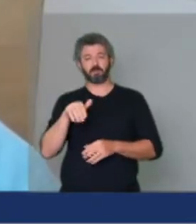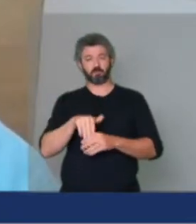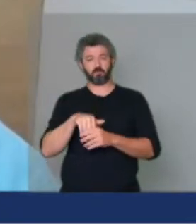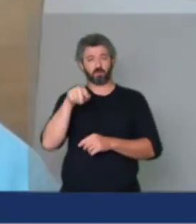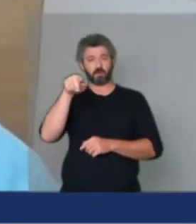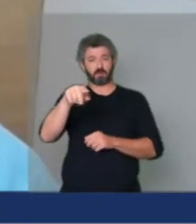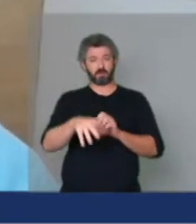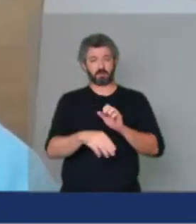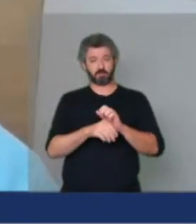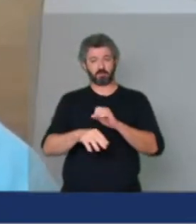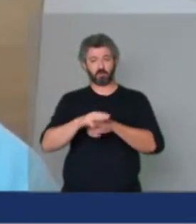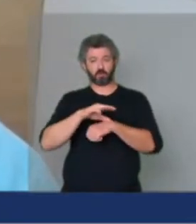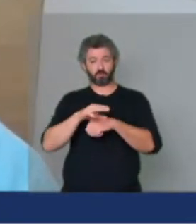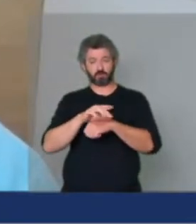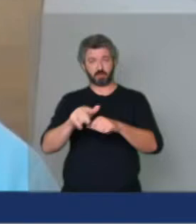MUNICÍPIOS EM 1%. PORQUE ENTENDO QUE ELA ESTÁ NO RUMO